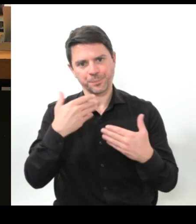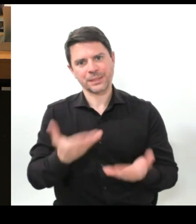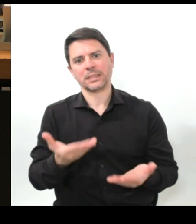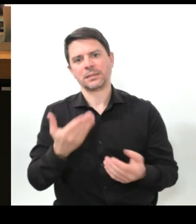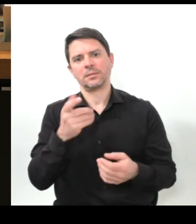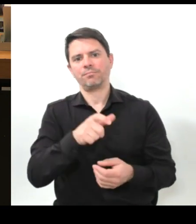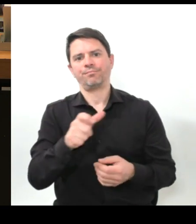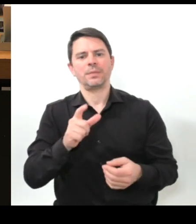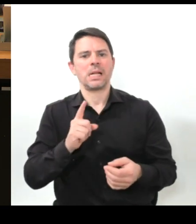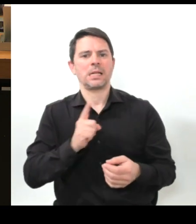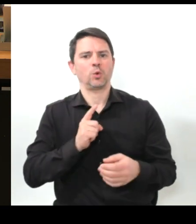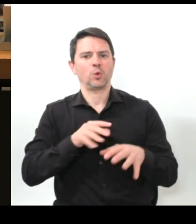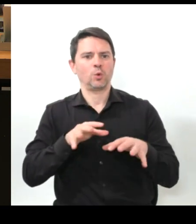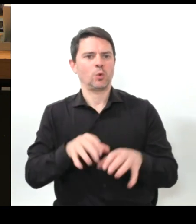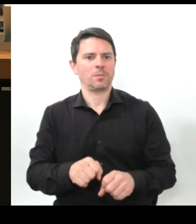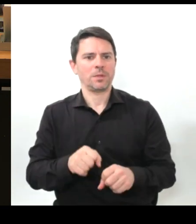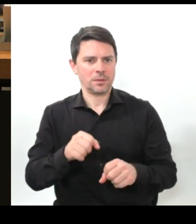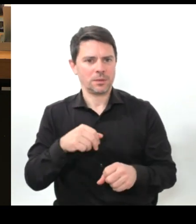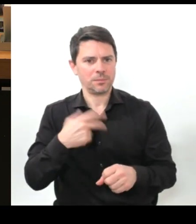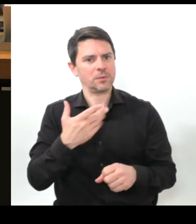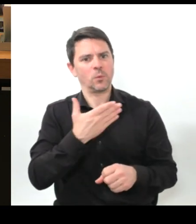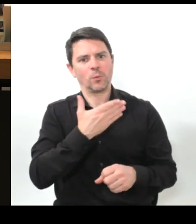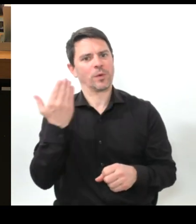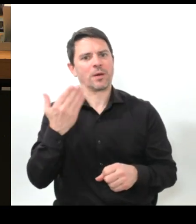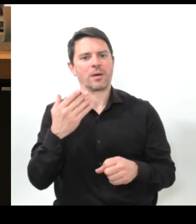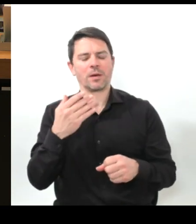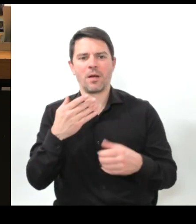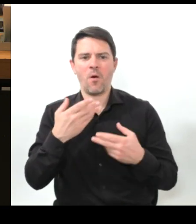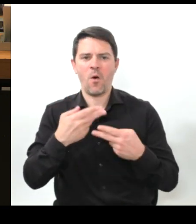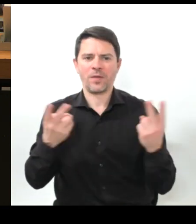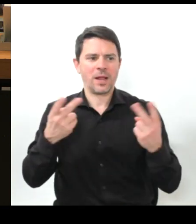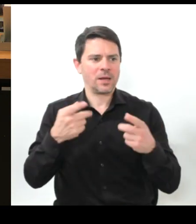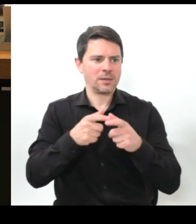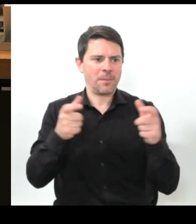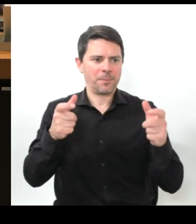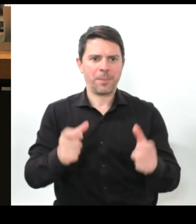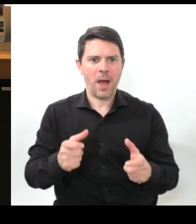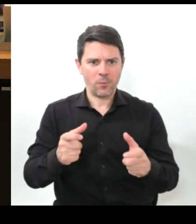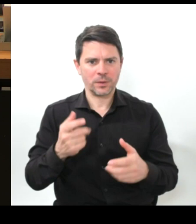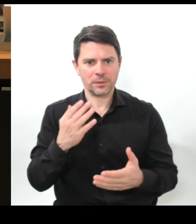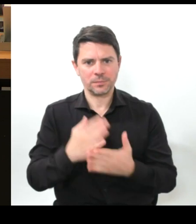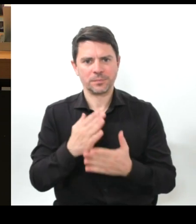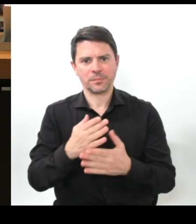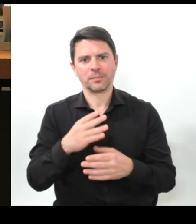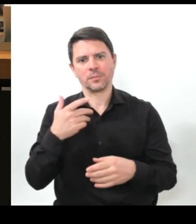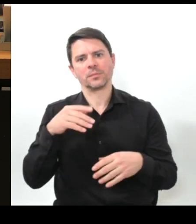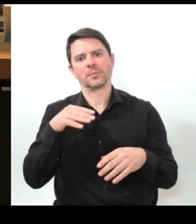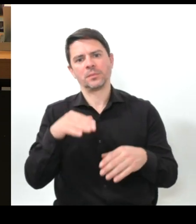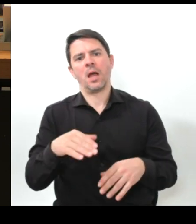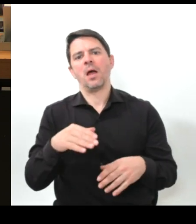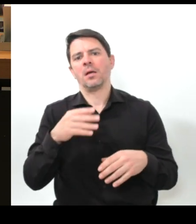nachrüsten, gilt übrigens auch für unsere Landesbeteiligung und ich habe den Eindruck, dass es bei manchen Landesbeteiligung